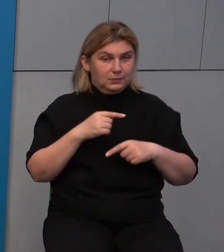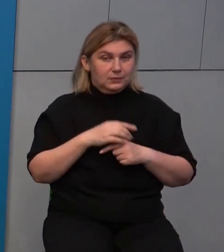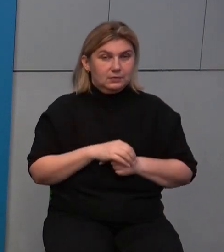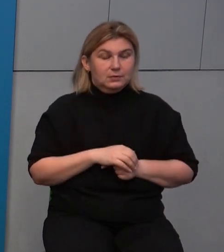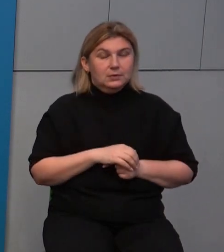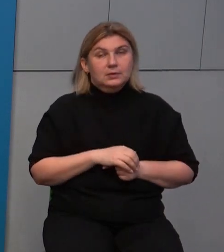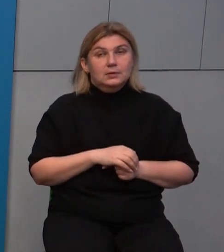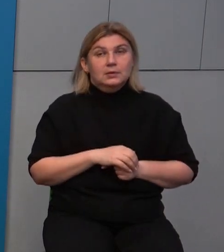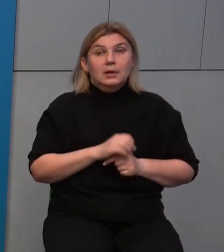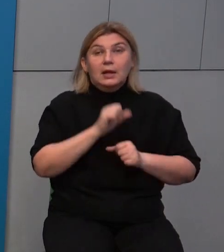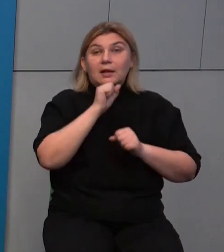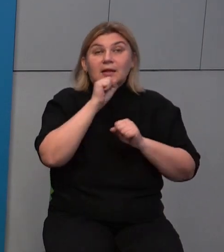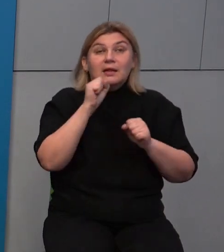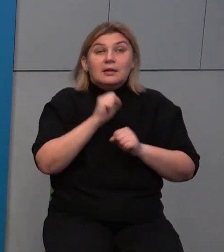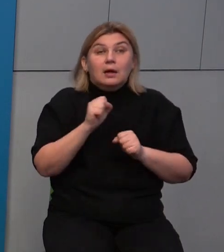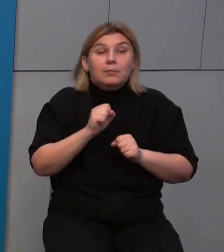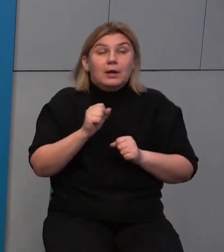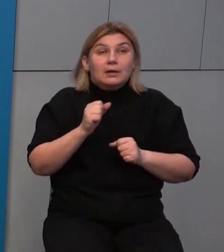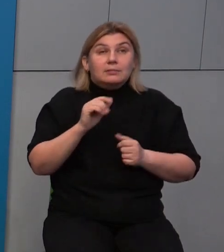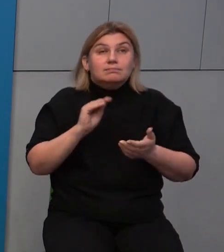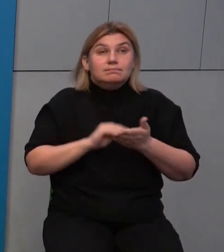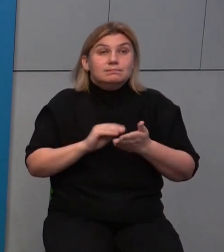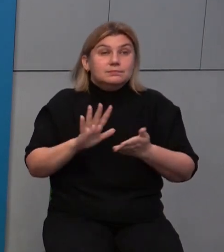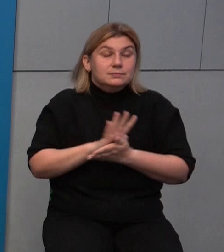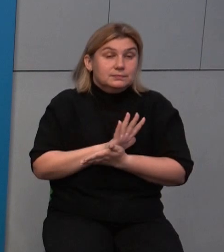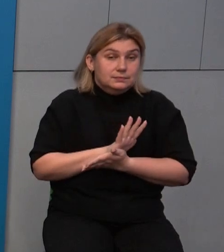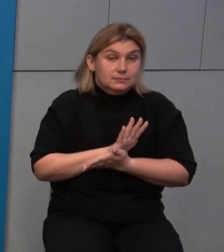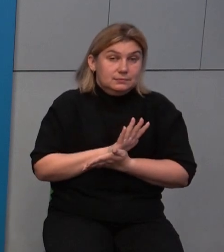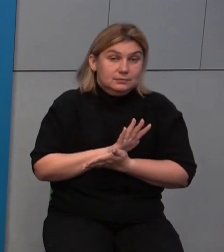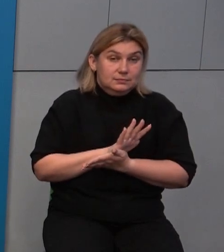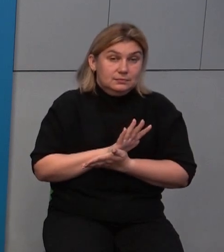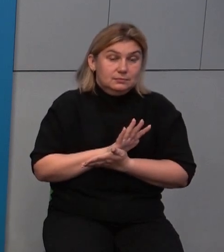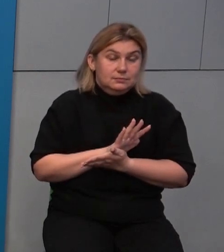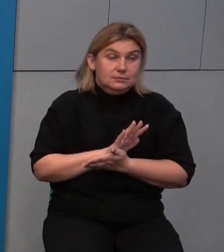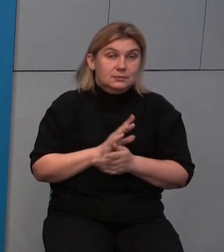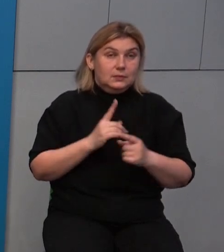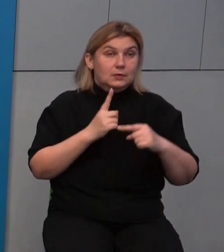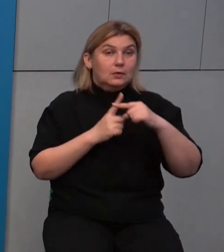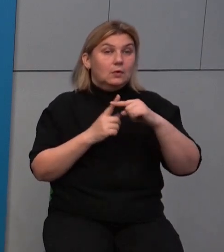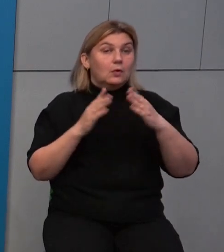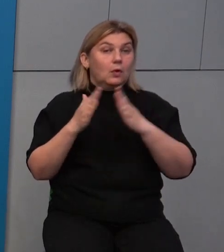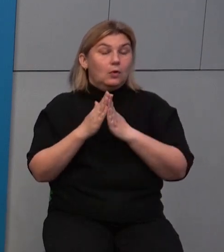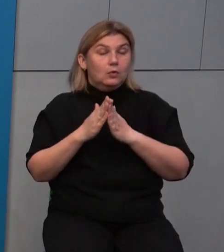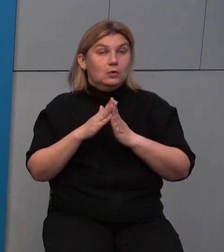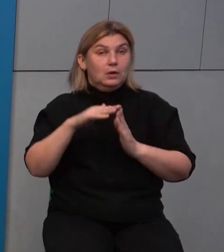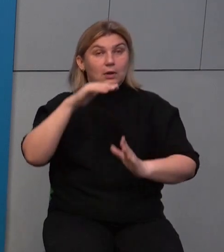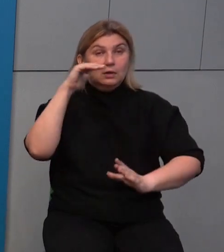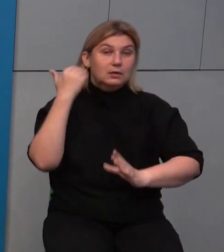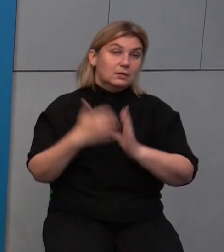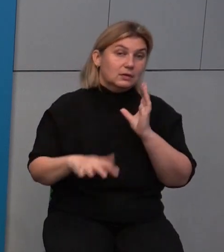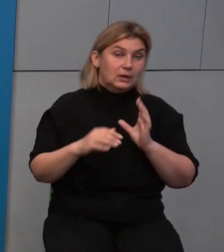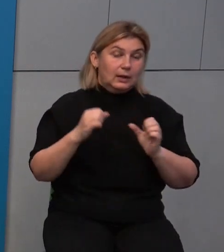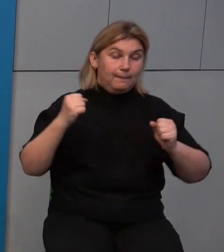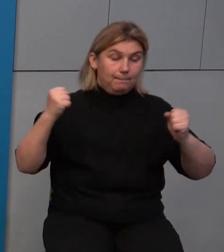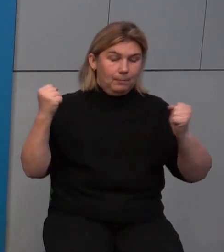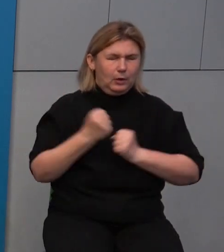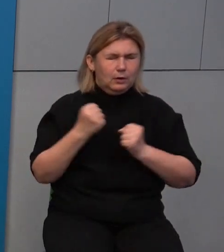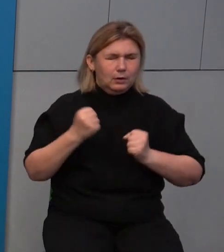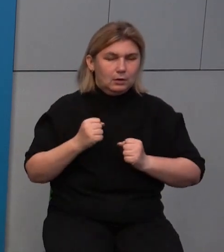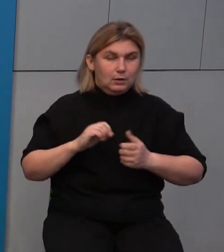Nie ma żadnego rytuału, zwłaszcza w momencie, kiedy Kościół utracił taką moc jednoczenia.